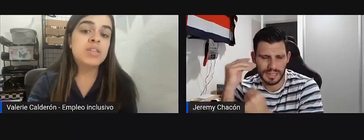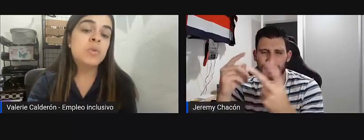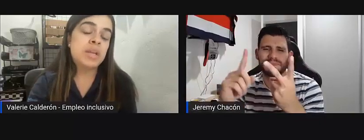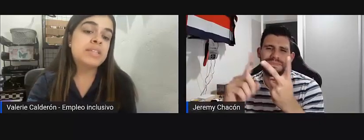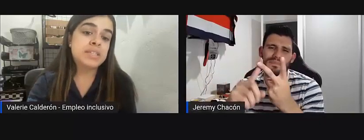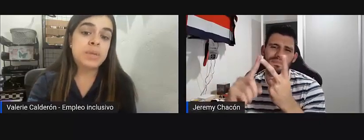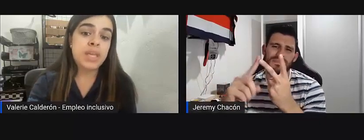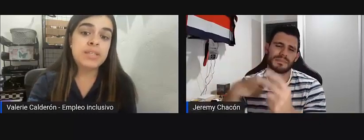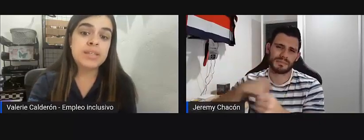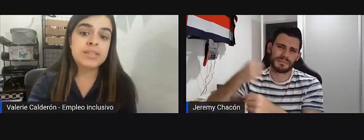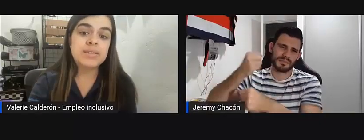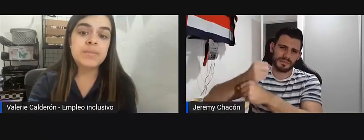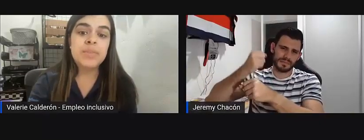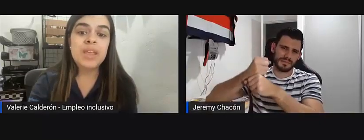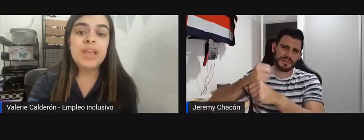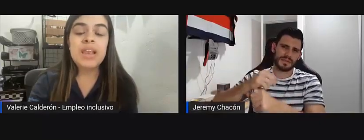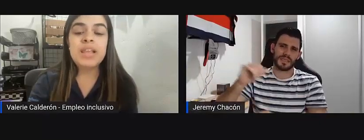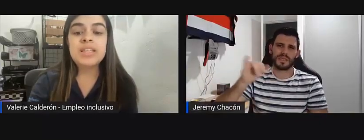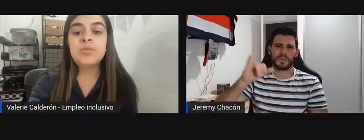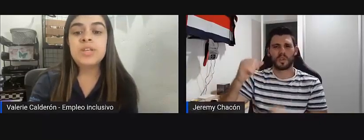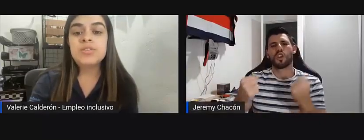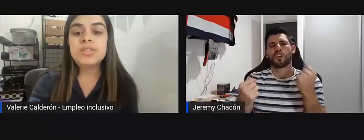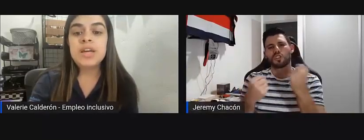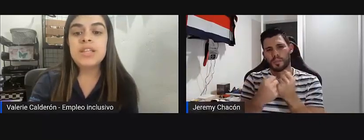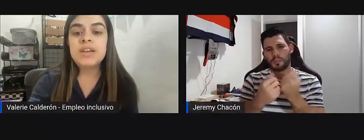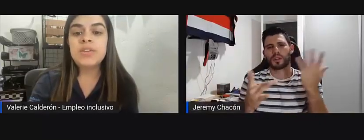han sido buenas experiencias la segunda yo estaba trabajando